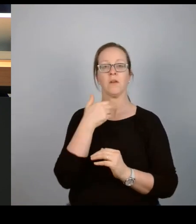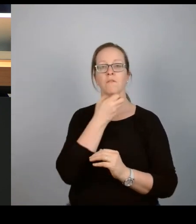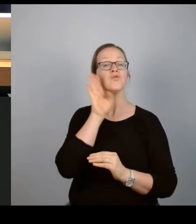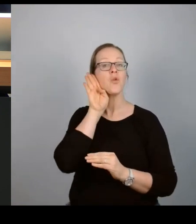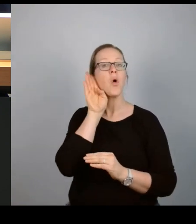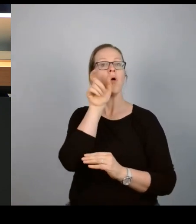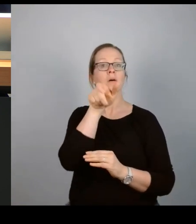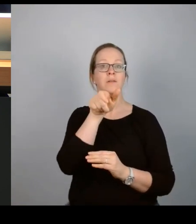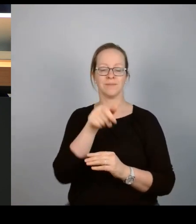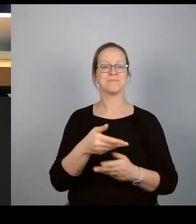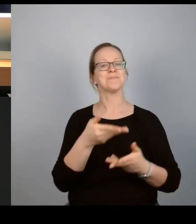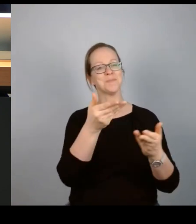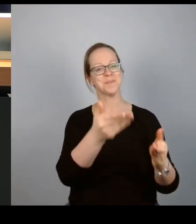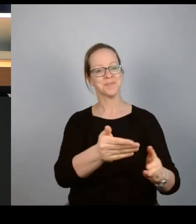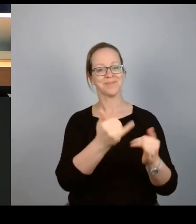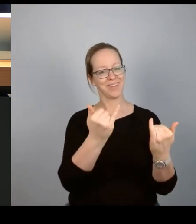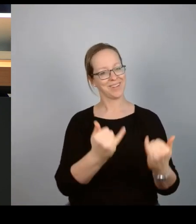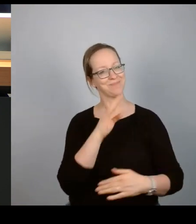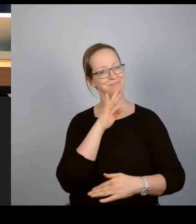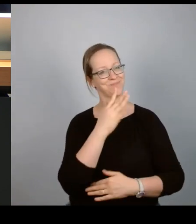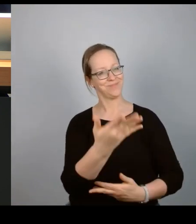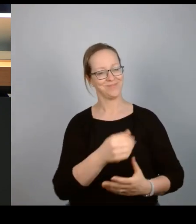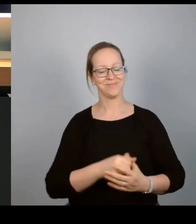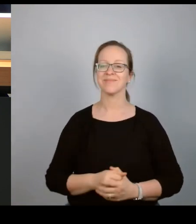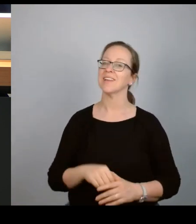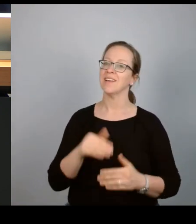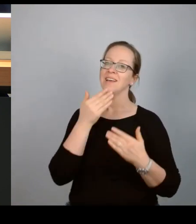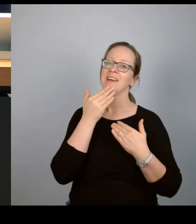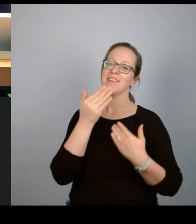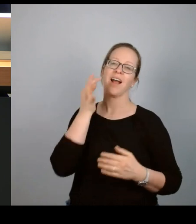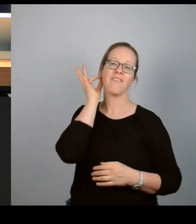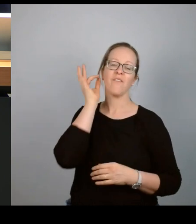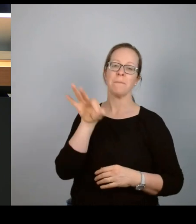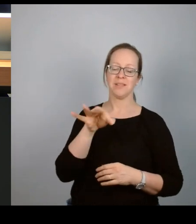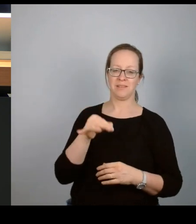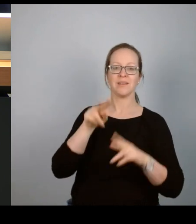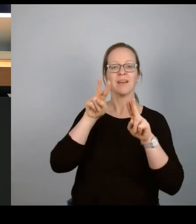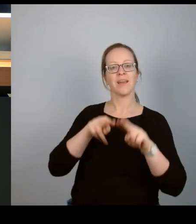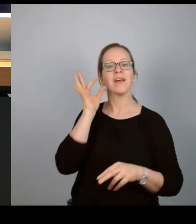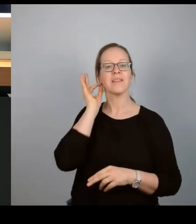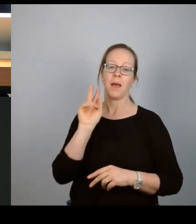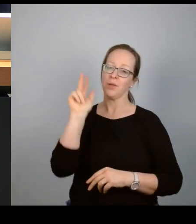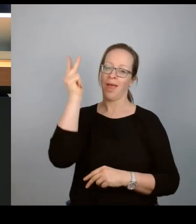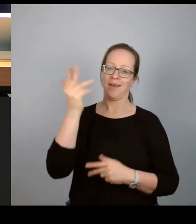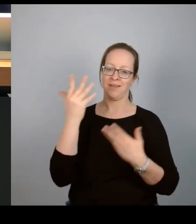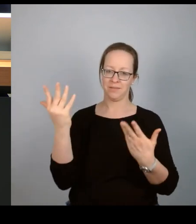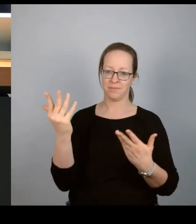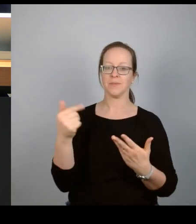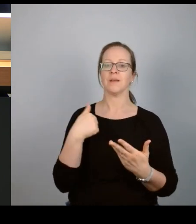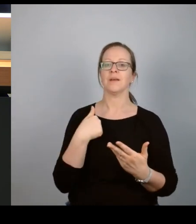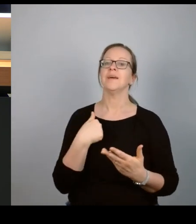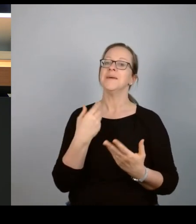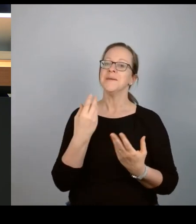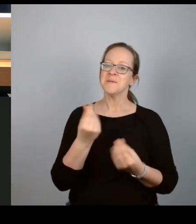Thema am Ende kommt nach der jetztigen Debatte . Ich wollte eigentlich ein Wollen da entgegen, dass wenn er an sauer ist, darüber, dass er die ganze Zeit Cookies annehmen